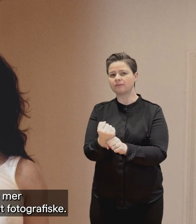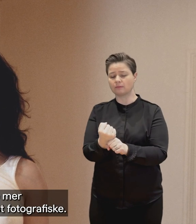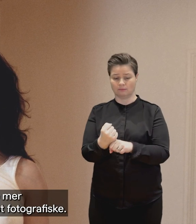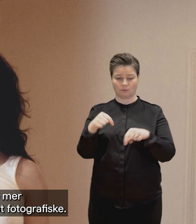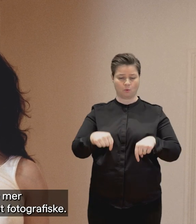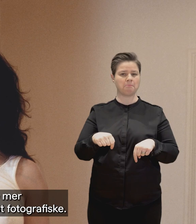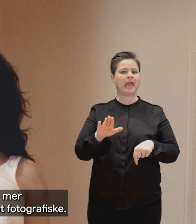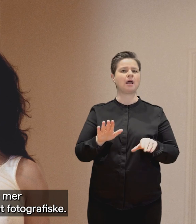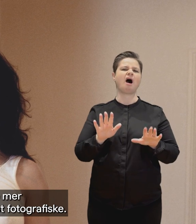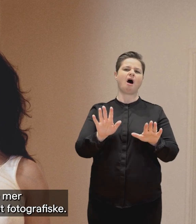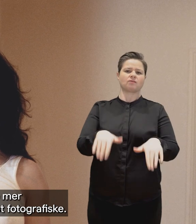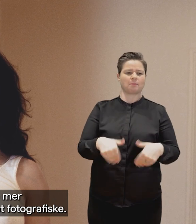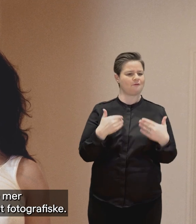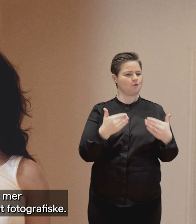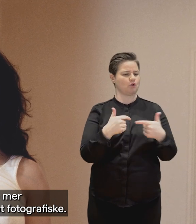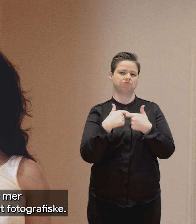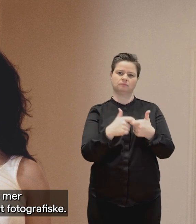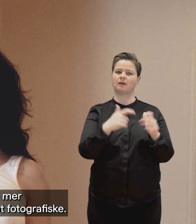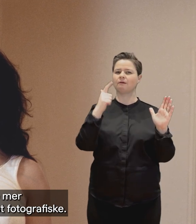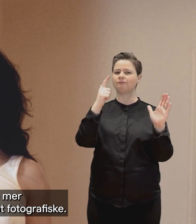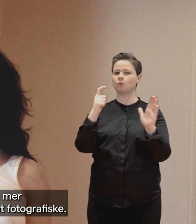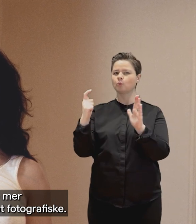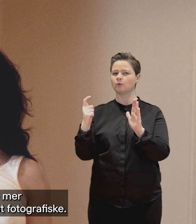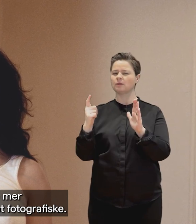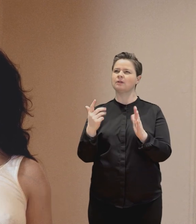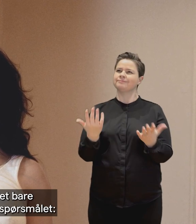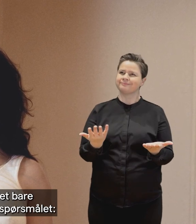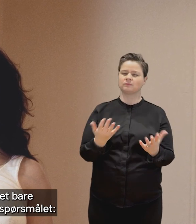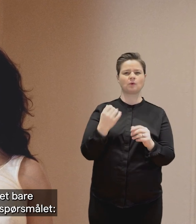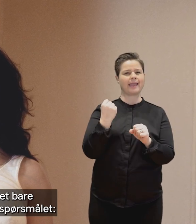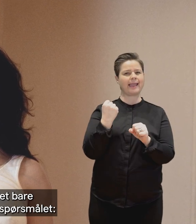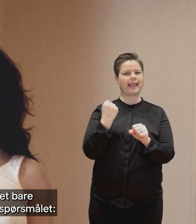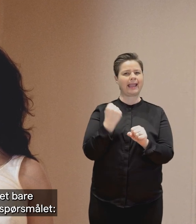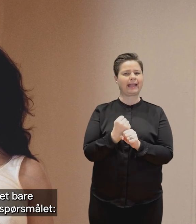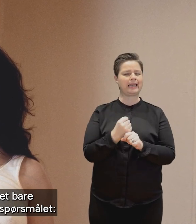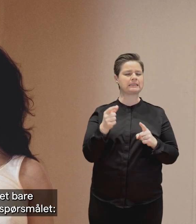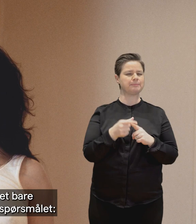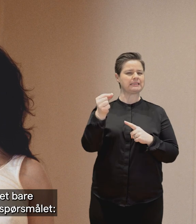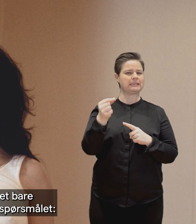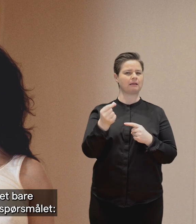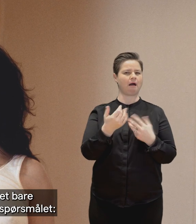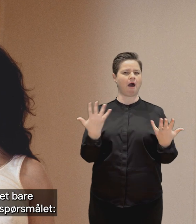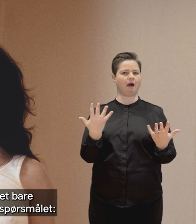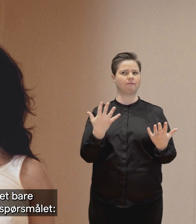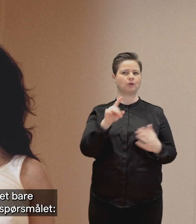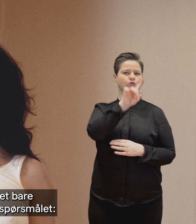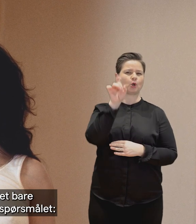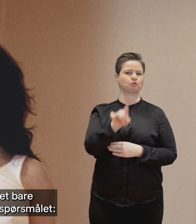Vi har et mye mer avslappet forhold til det fotografiske. Så egentlig er det bare en spissing av dette spørsmålet: